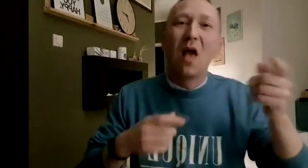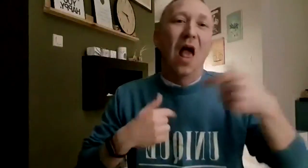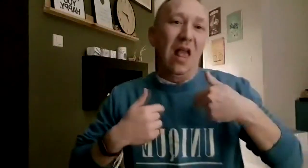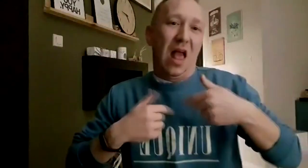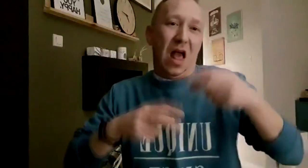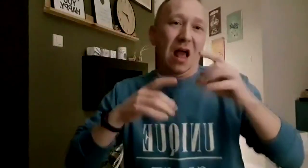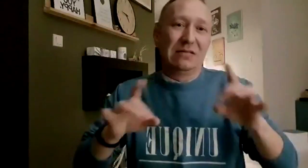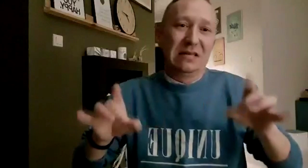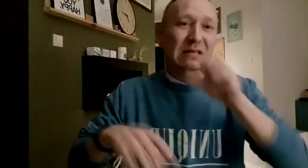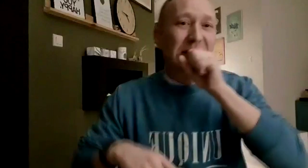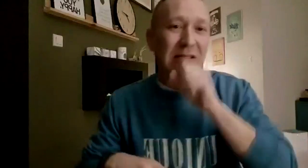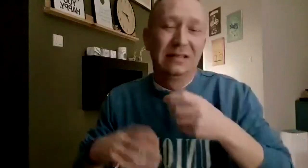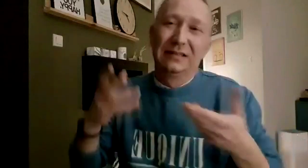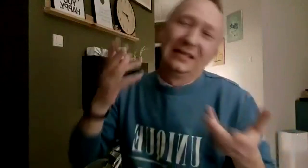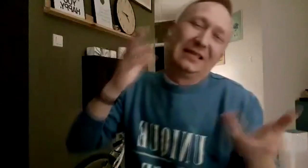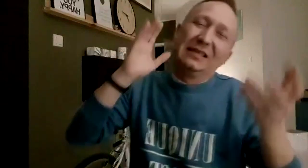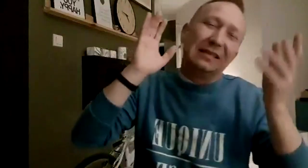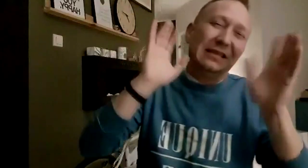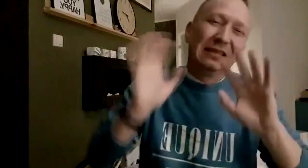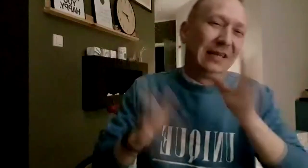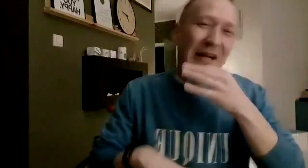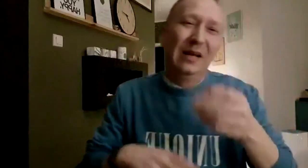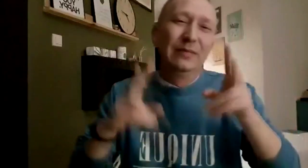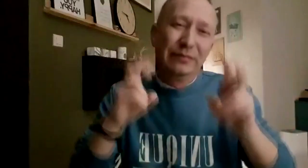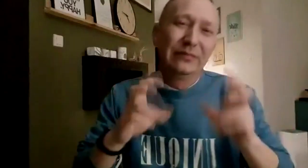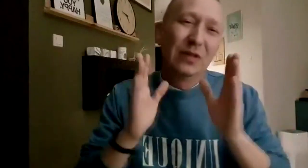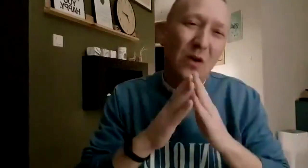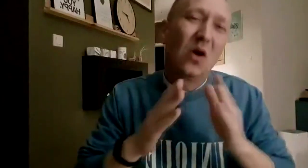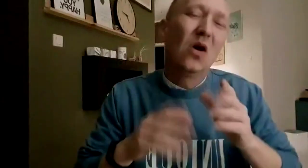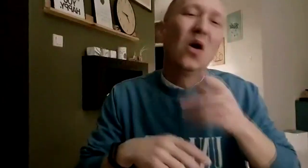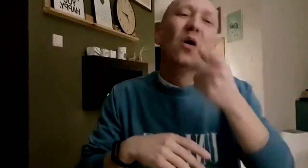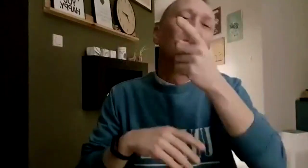A co, jeśli zarażę starszą osobę? Nie chcę komplikować i lepiej siedzieć w domu.